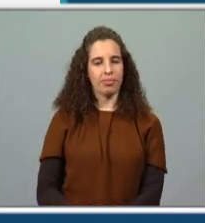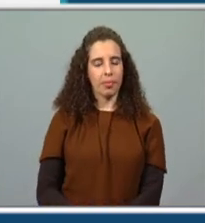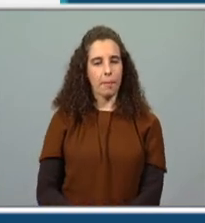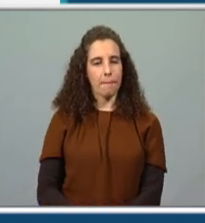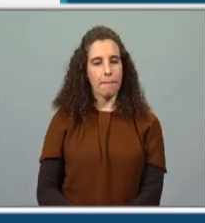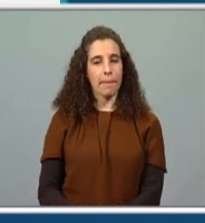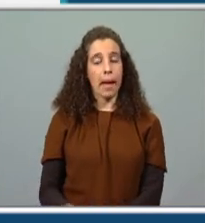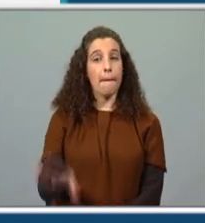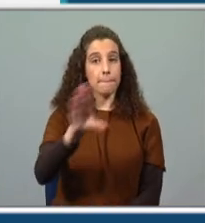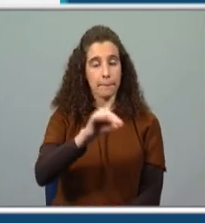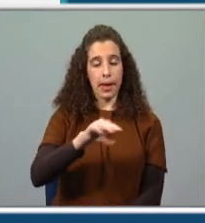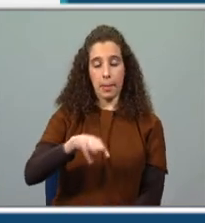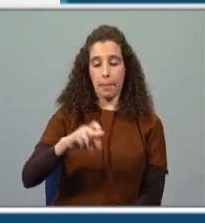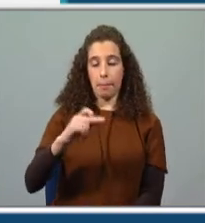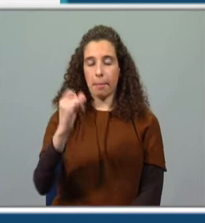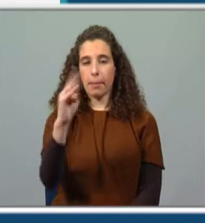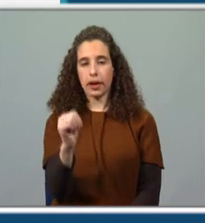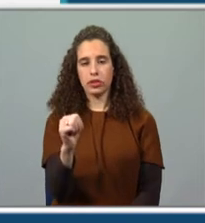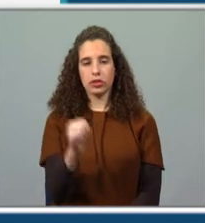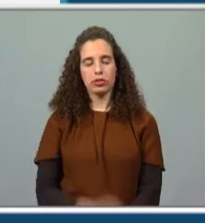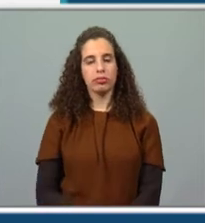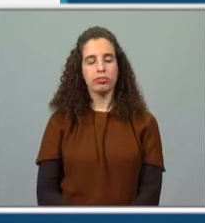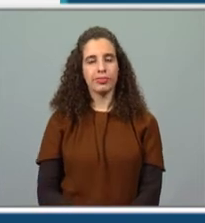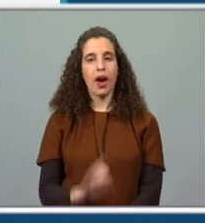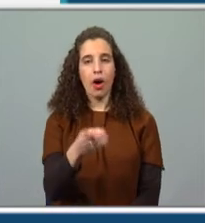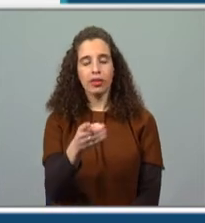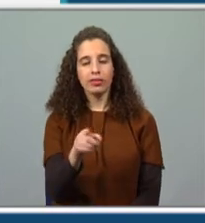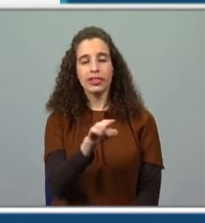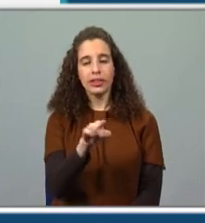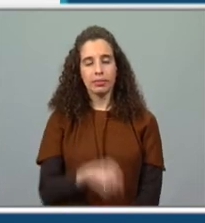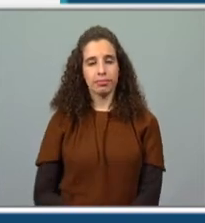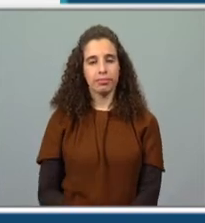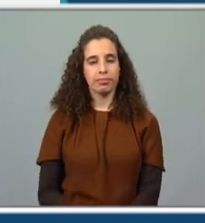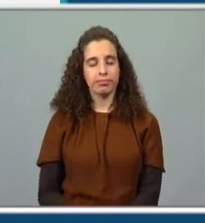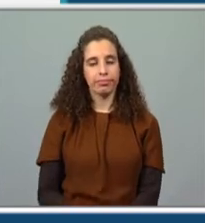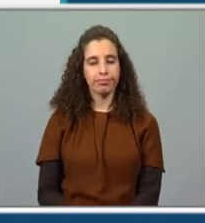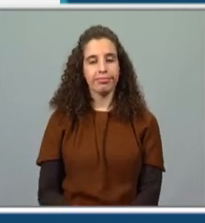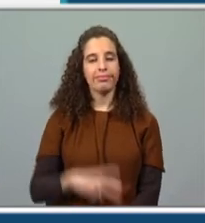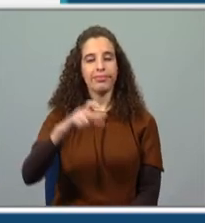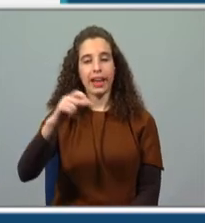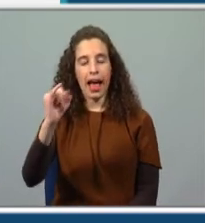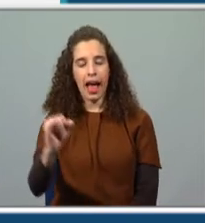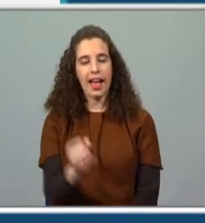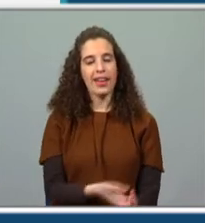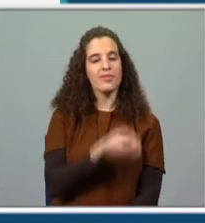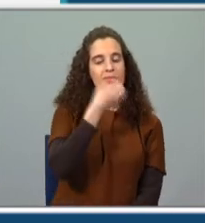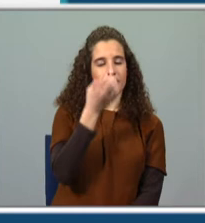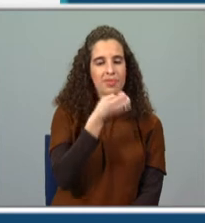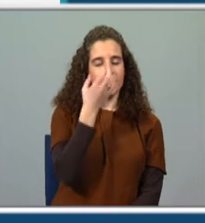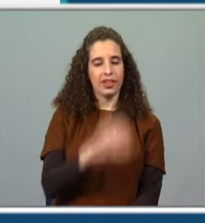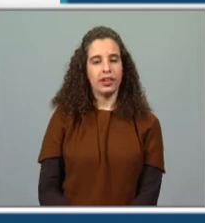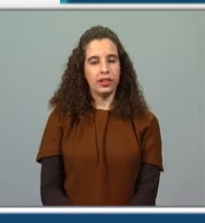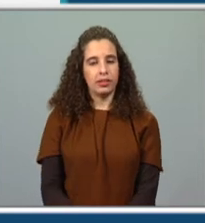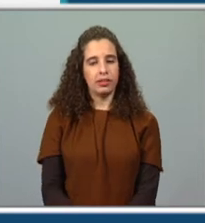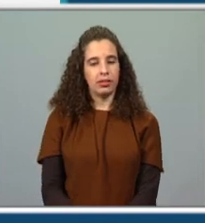Mais e Mais qual é o ditongo o ditongo ai muito bem More and More 什麼是雙元音 雙元音哦，很好